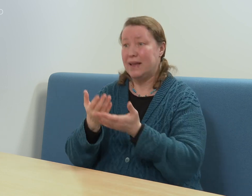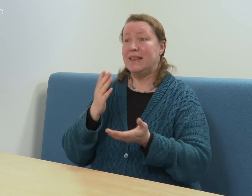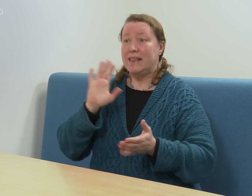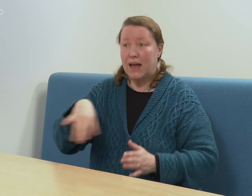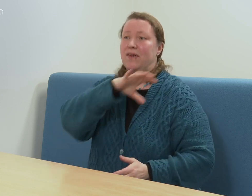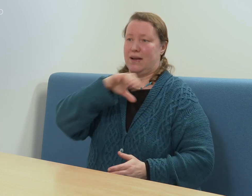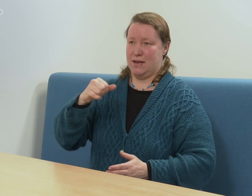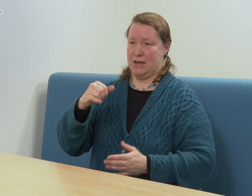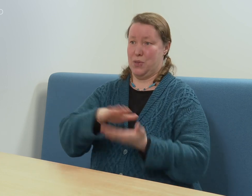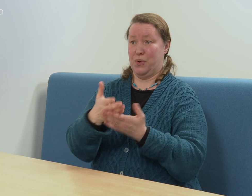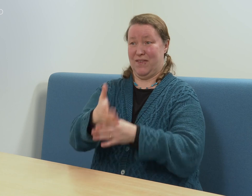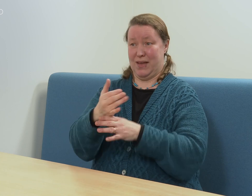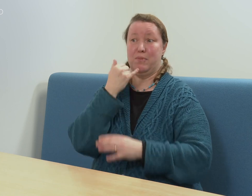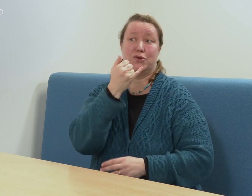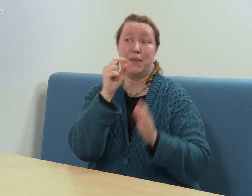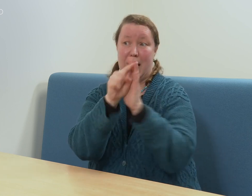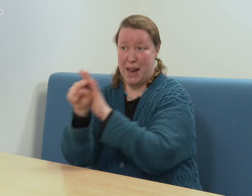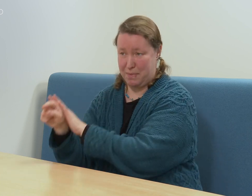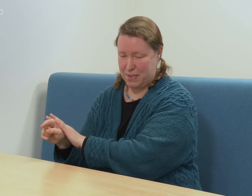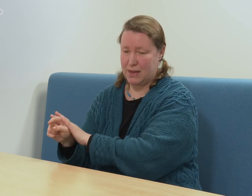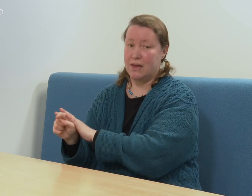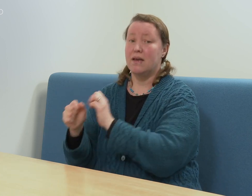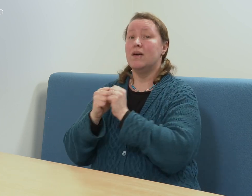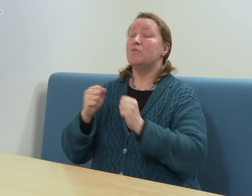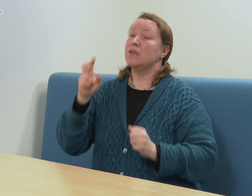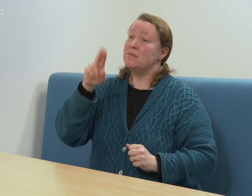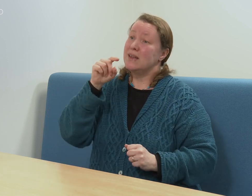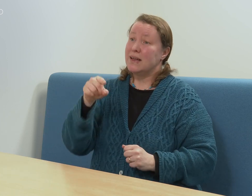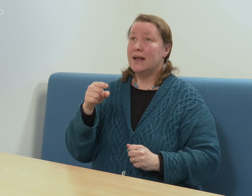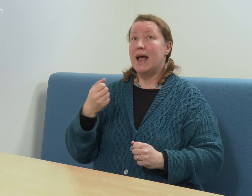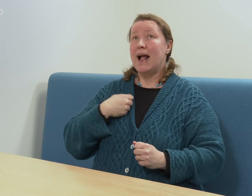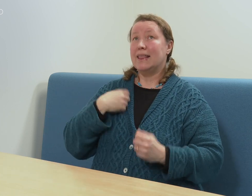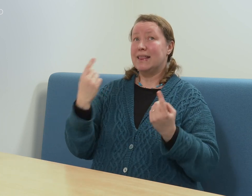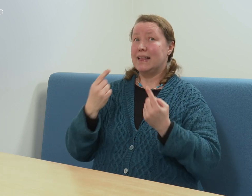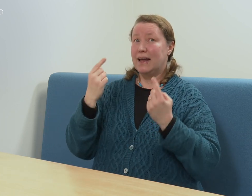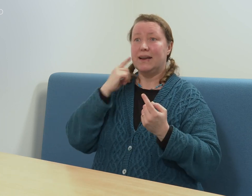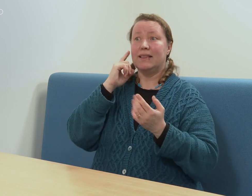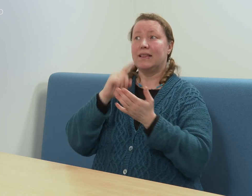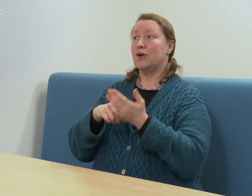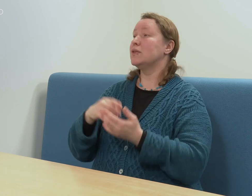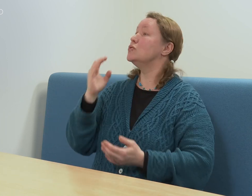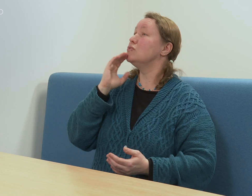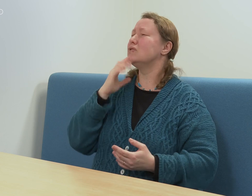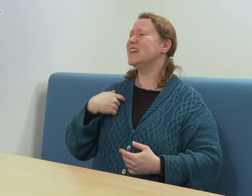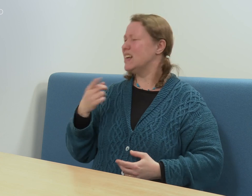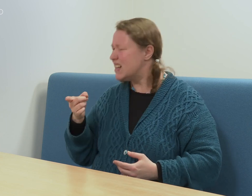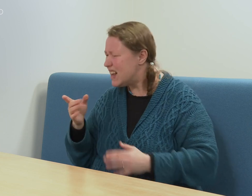ettei asiakkaan tarvitsisi soittaa kaikki tulkkifirmoja läpi. Täytyy kuitenkin muistaa, että jos vaikka satut bongaamaan lehdestä -